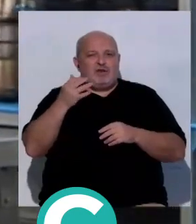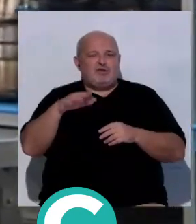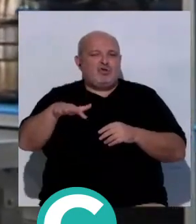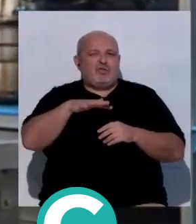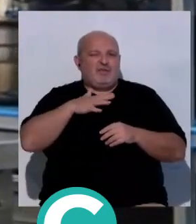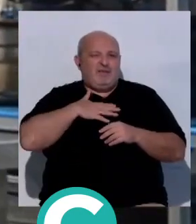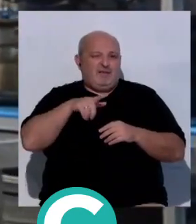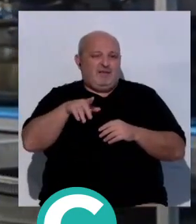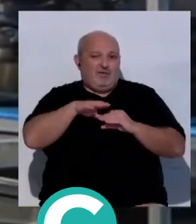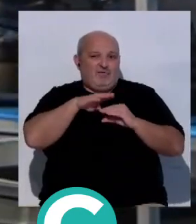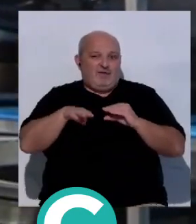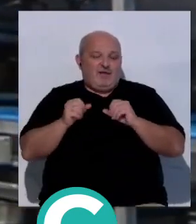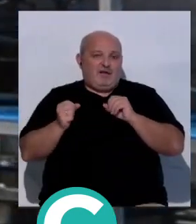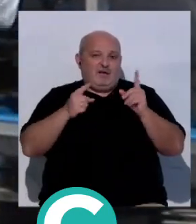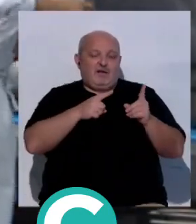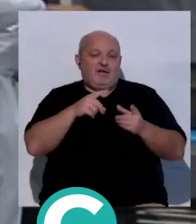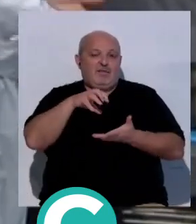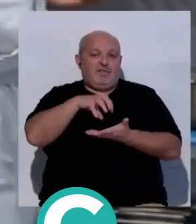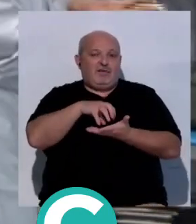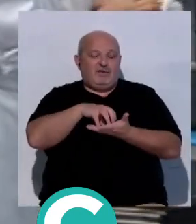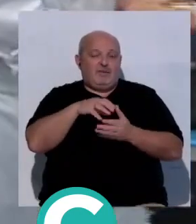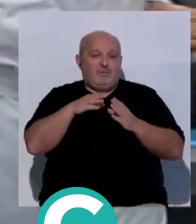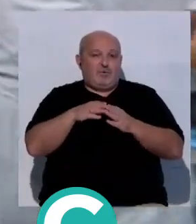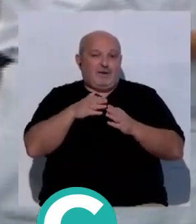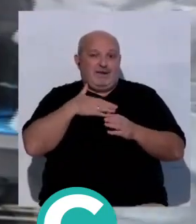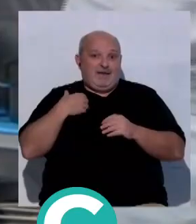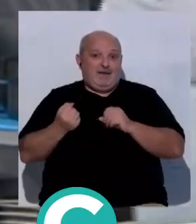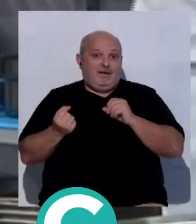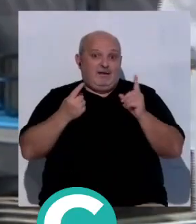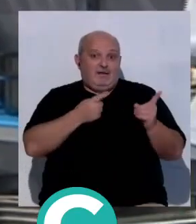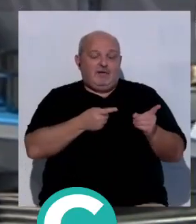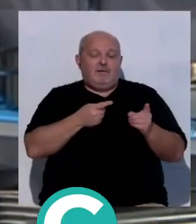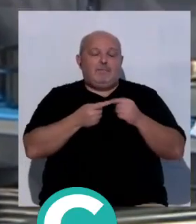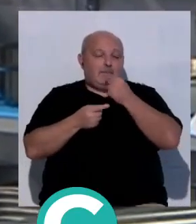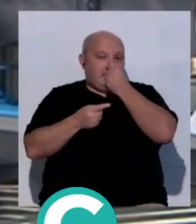recinto de zona franca al centro el madrugador del puerto de Santa María el delegado ha lamentado la